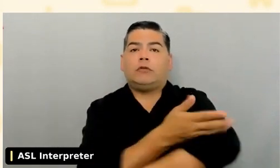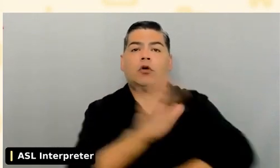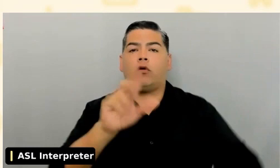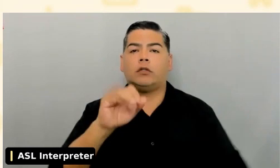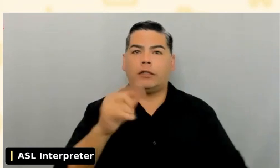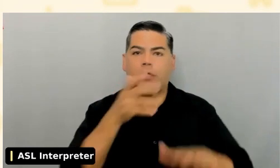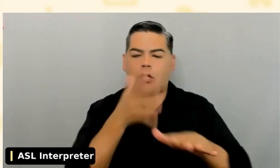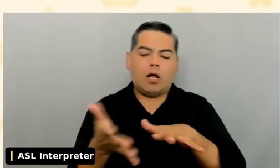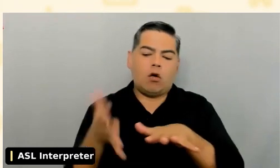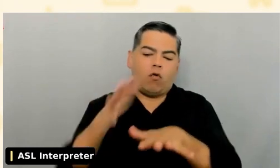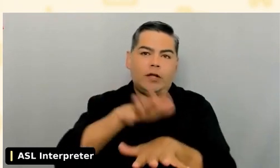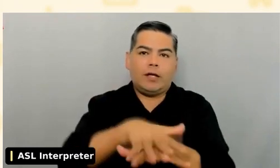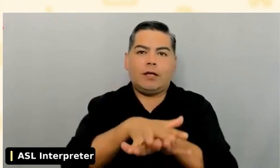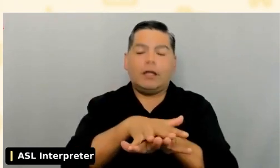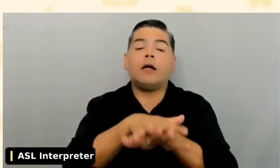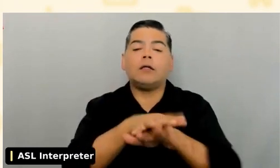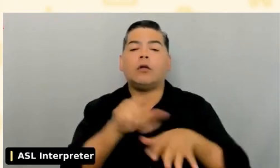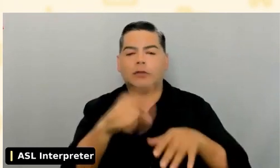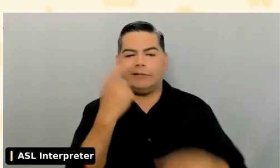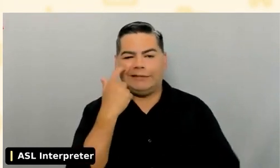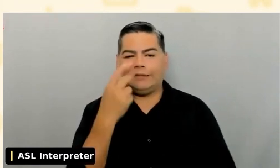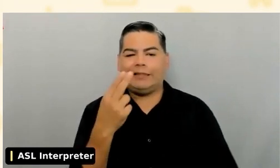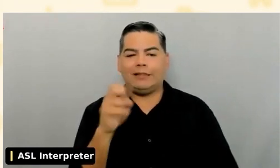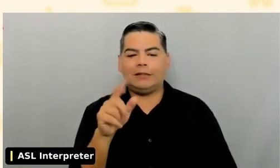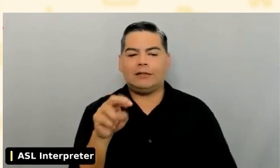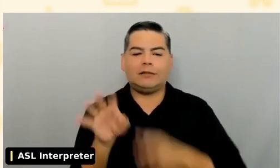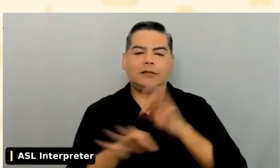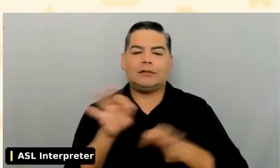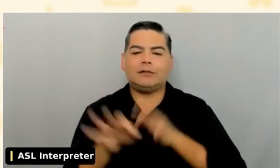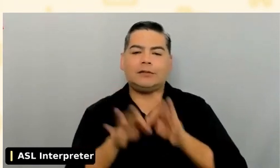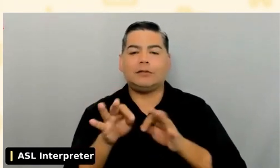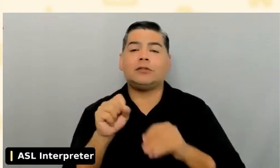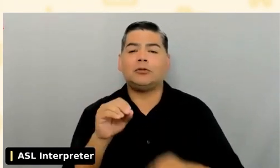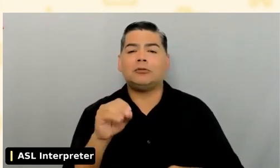como aquellas a las que Helen se dirigía con tanta amabilidad.